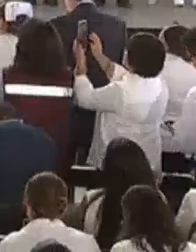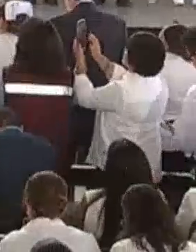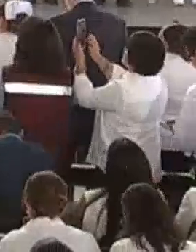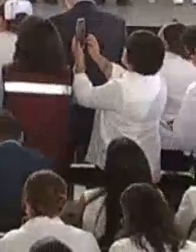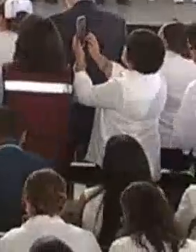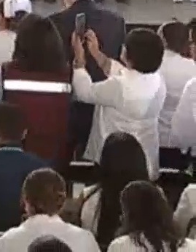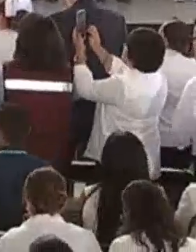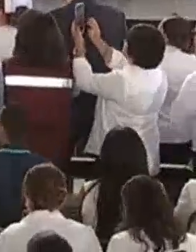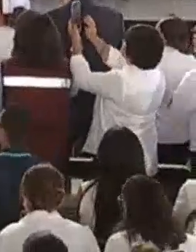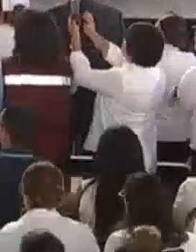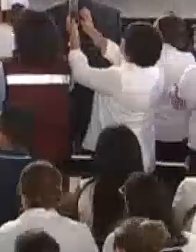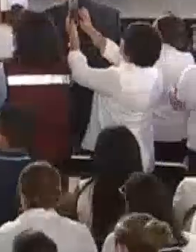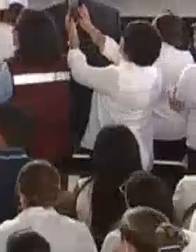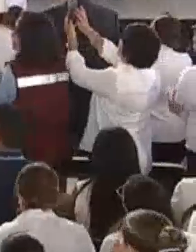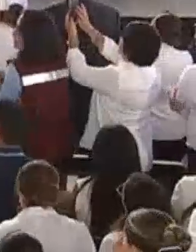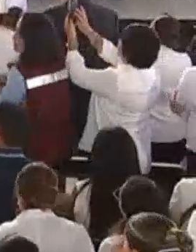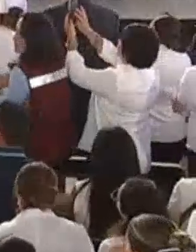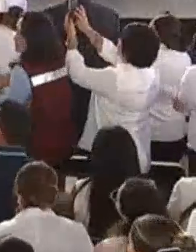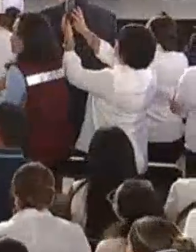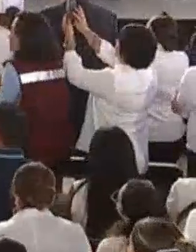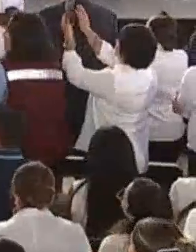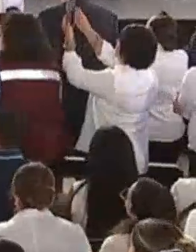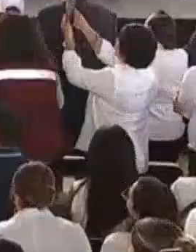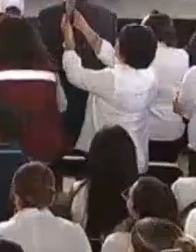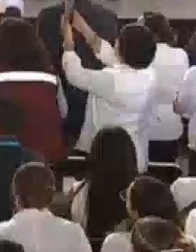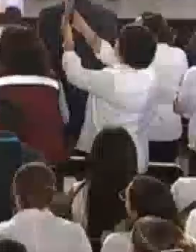¿Cómo están?